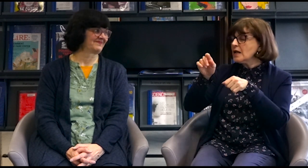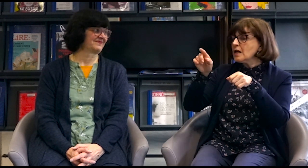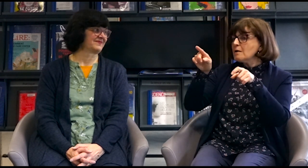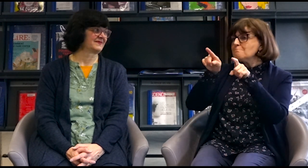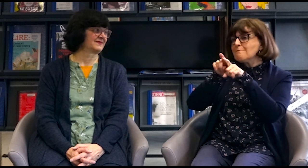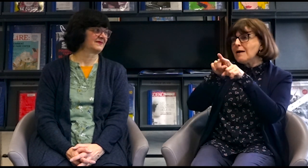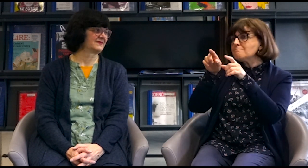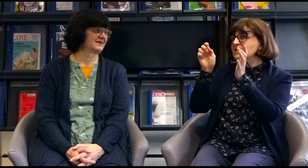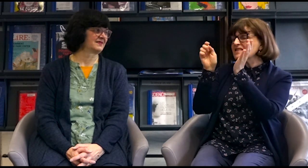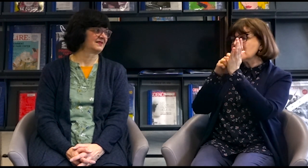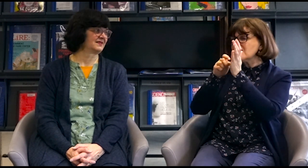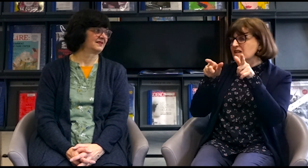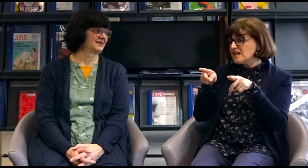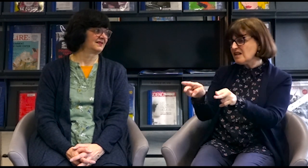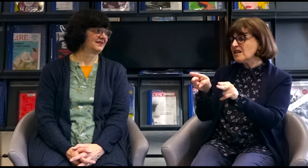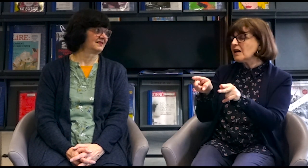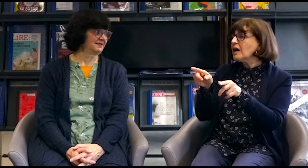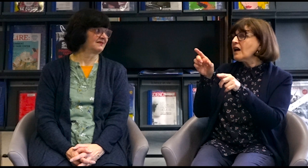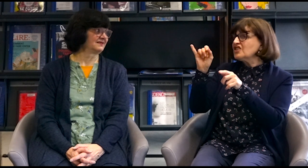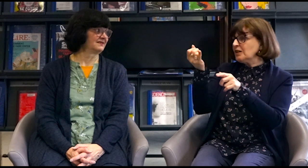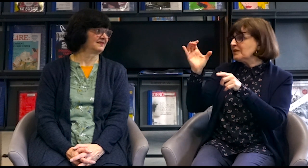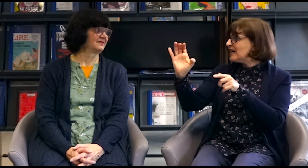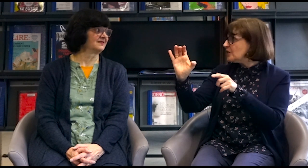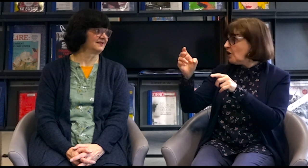Ceux-ci étaient nés à la même époque que James Castle.